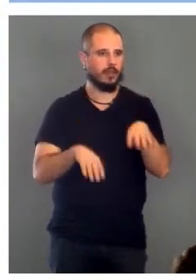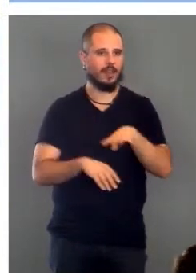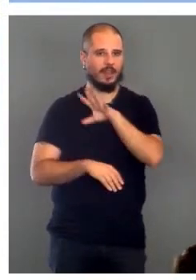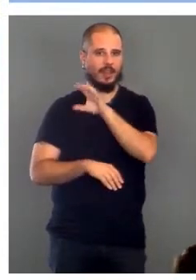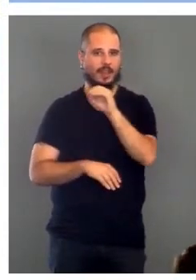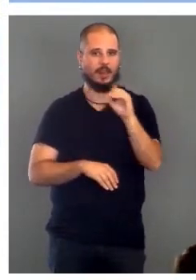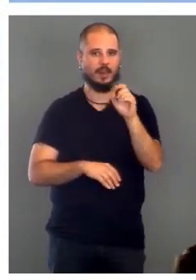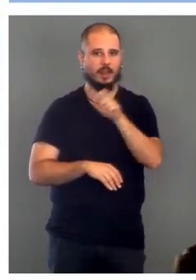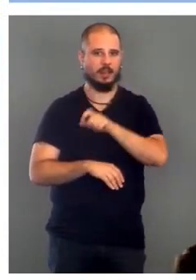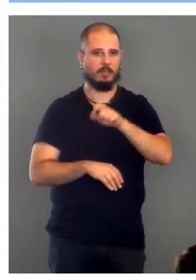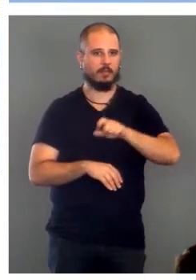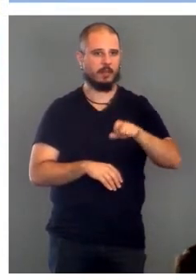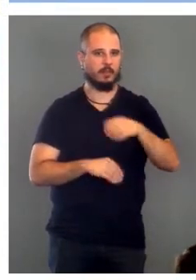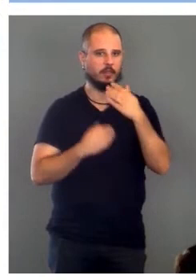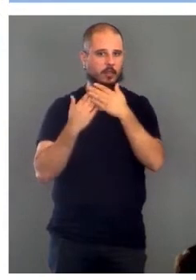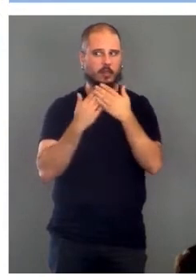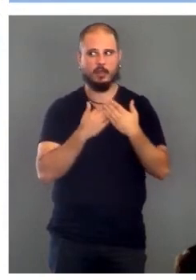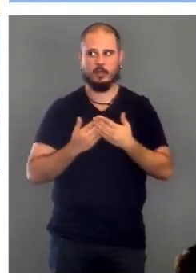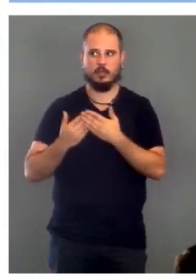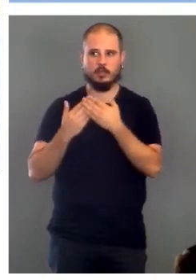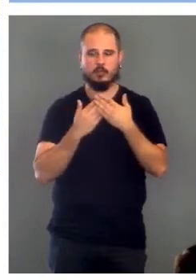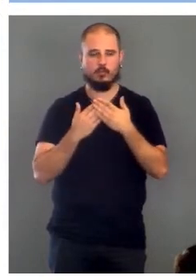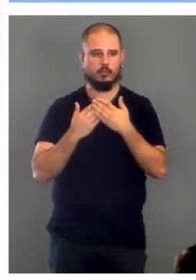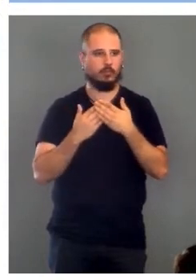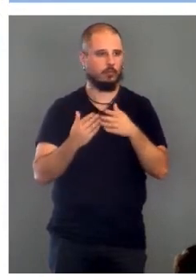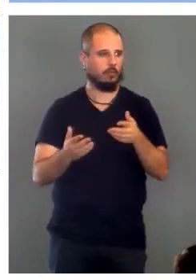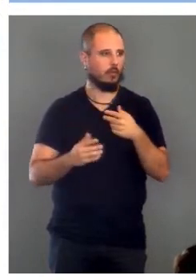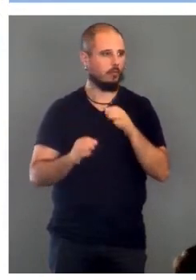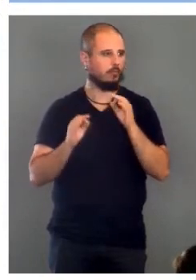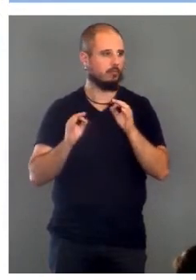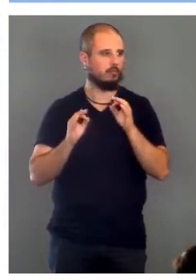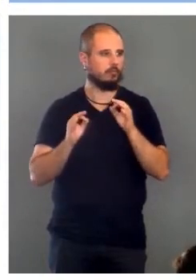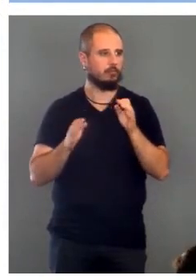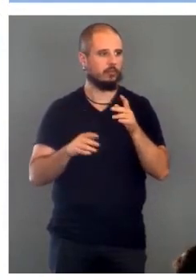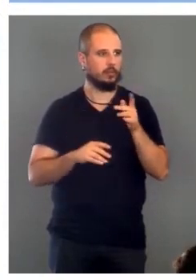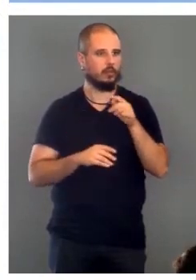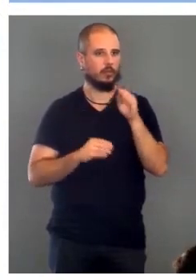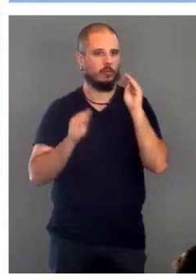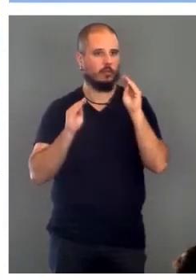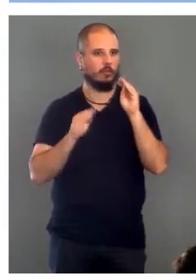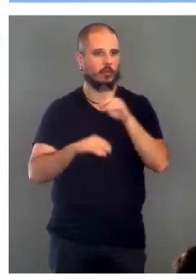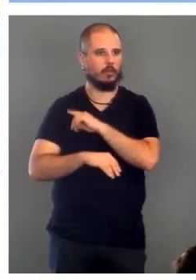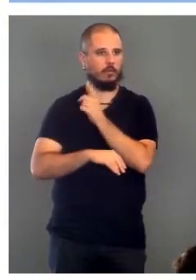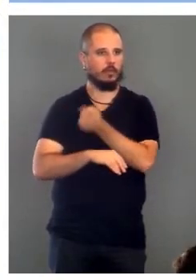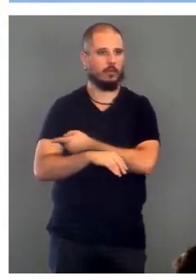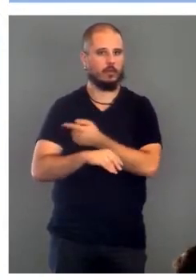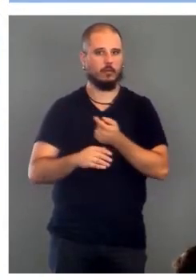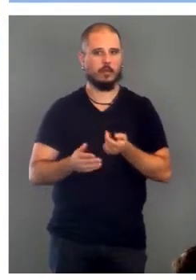Dar el título a 500 Personas 500 estudiantes que se lo han ganado a A pulso es una escuela de formación deportiva Quién ha hecho Dicho todo esto es Iker Aguirre Garín